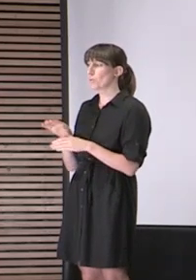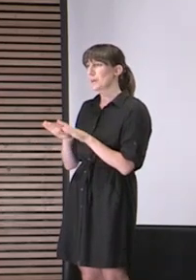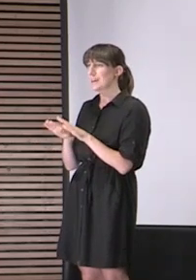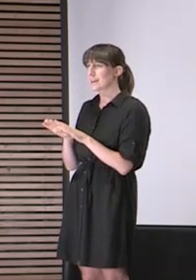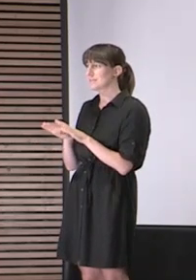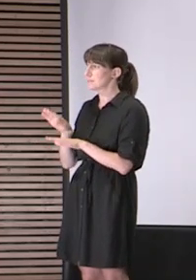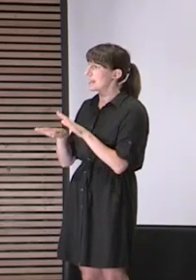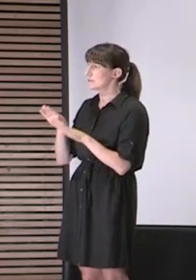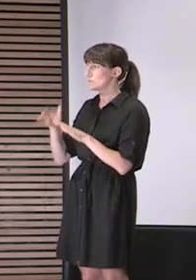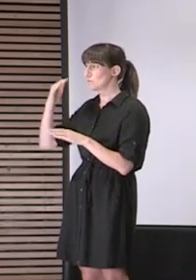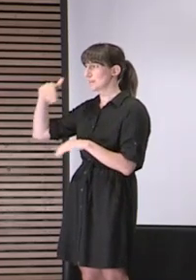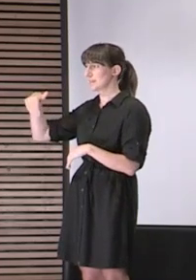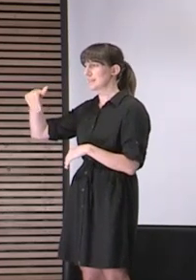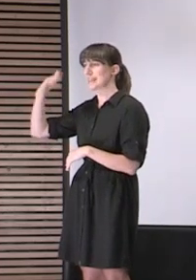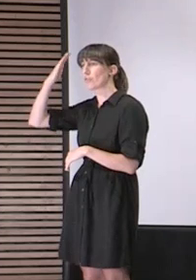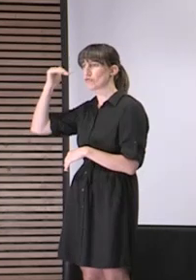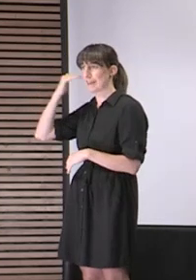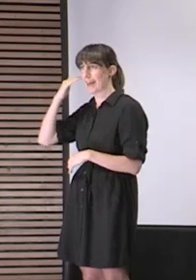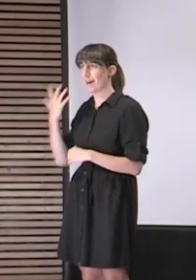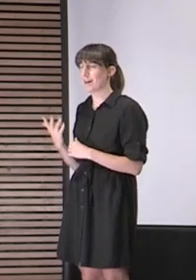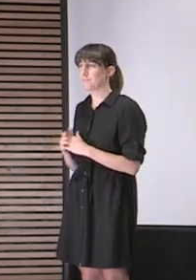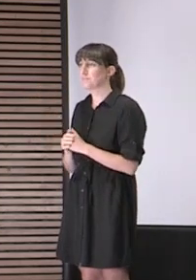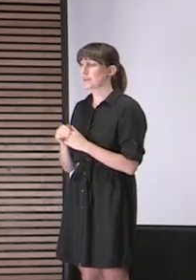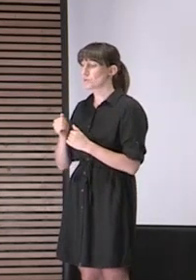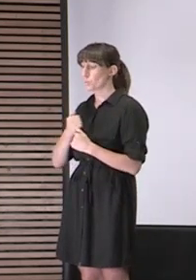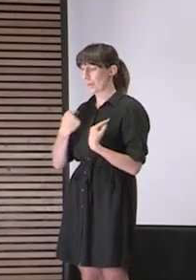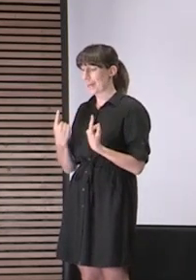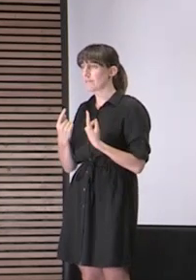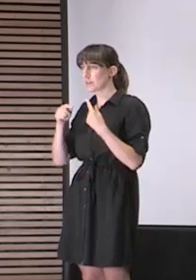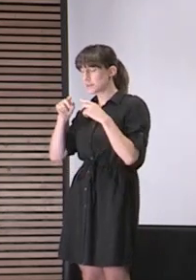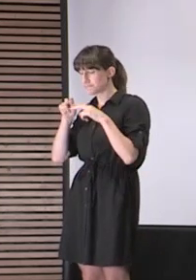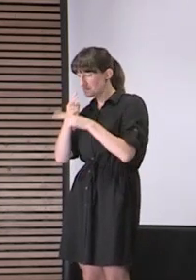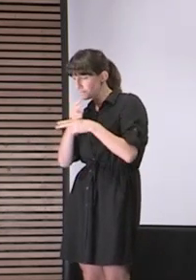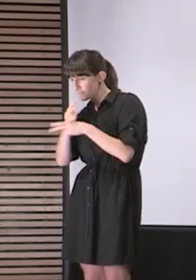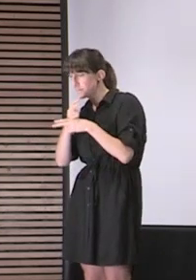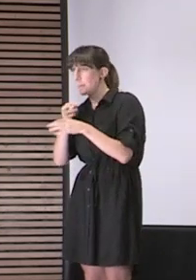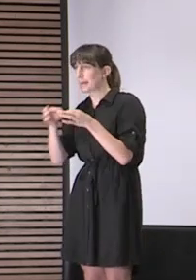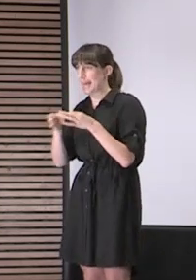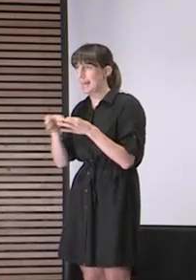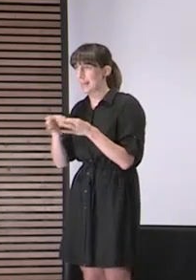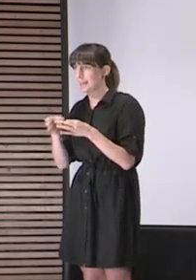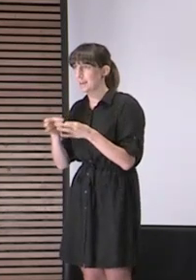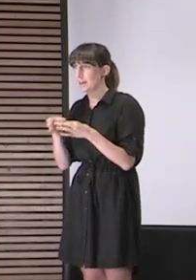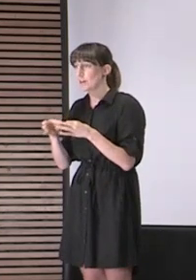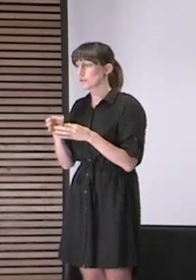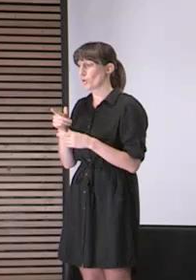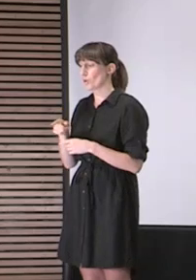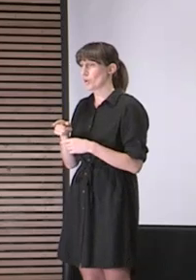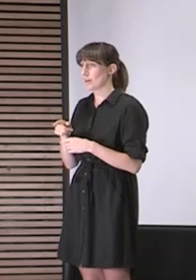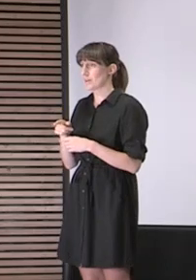alrededor de 3.000 pruebas realizadas, ahora esa es una tasa de positividad de poco más